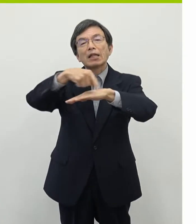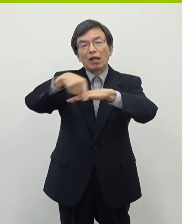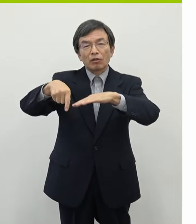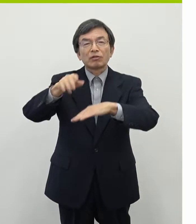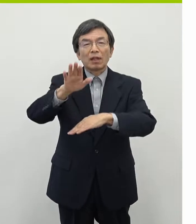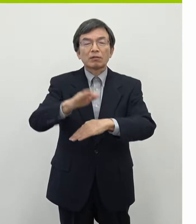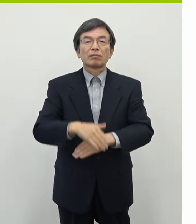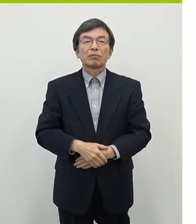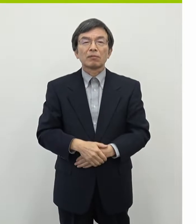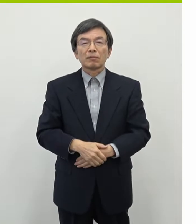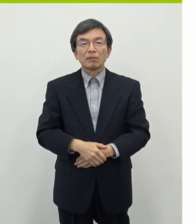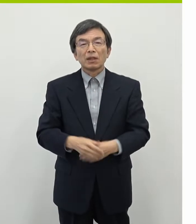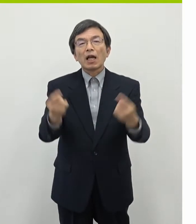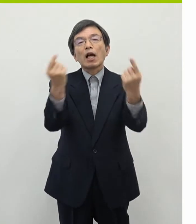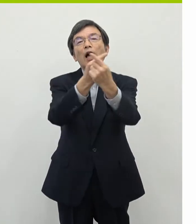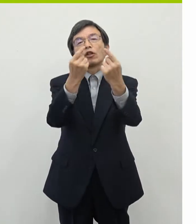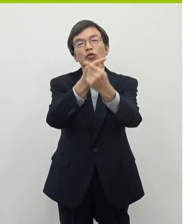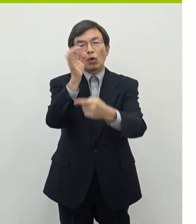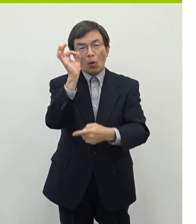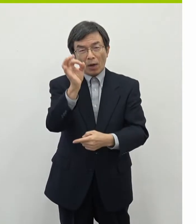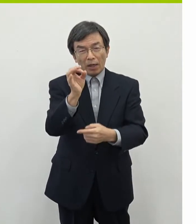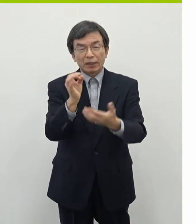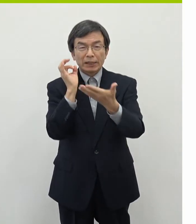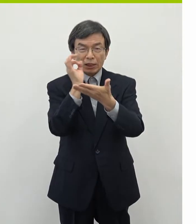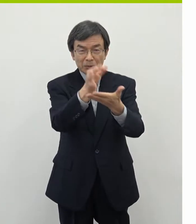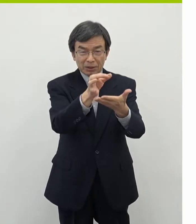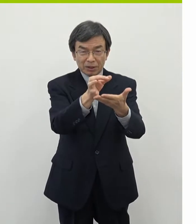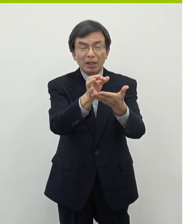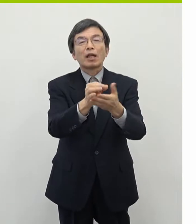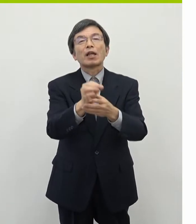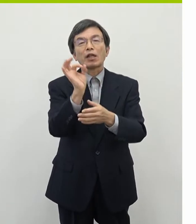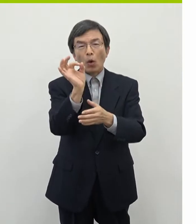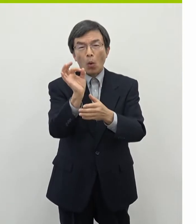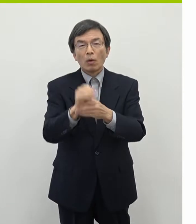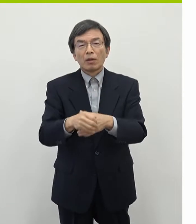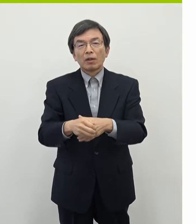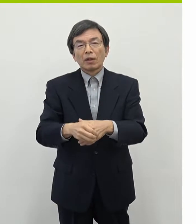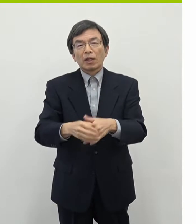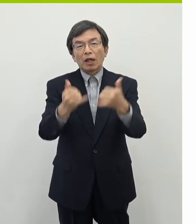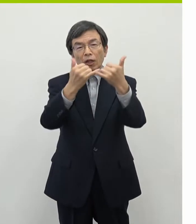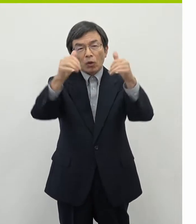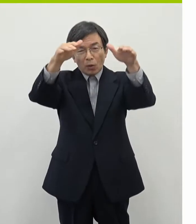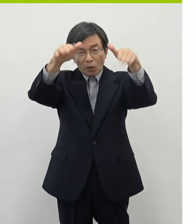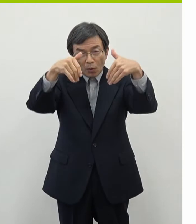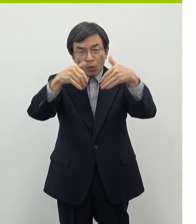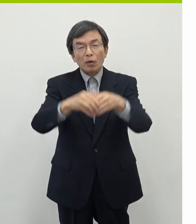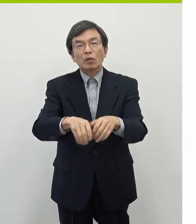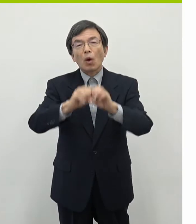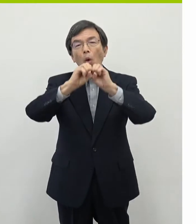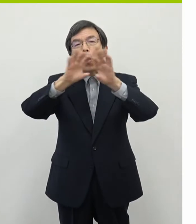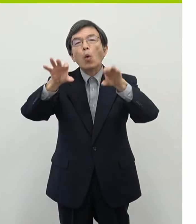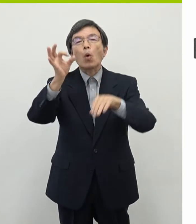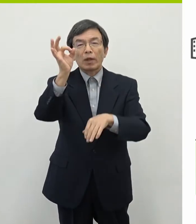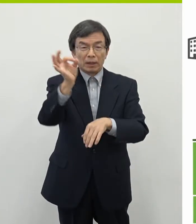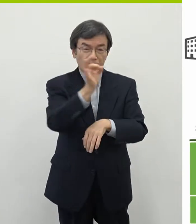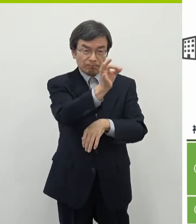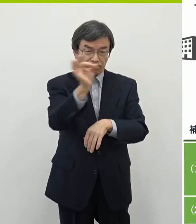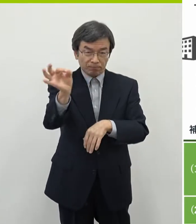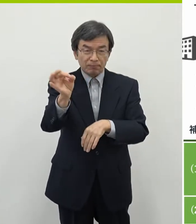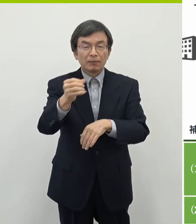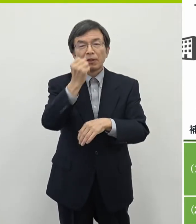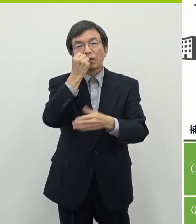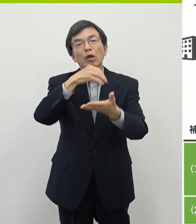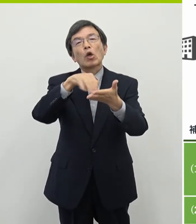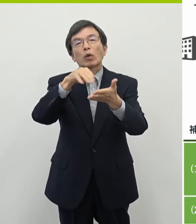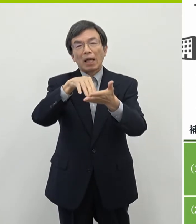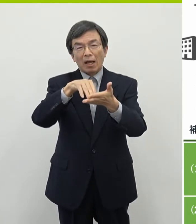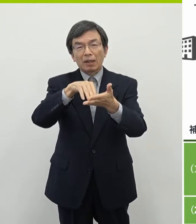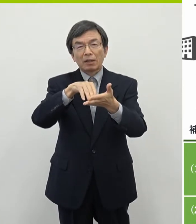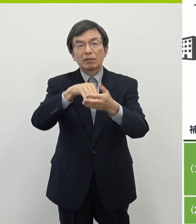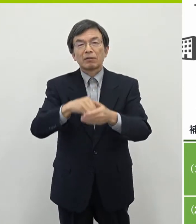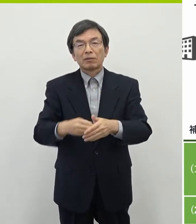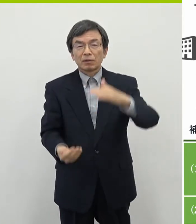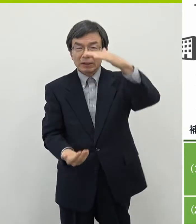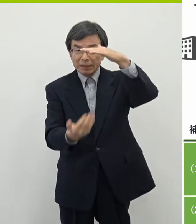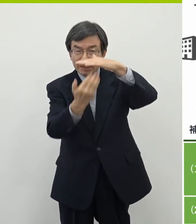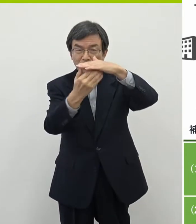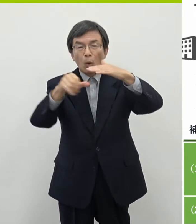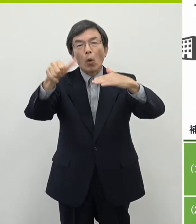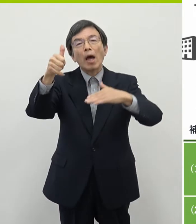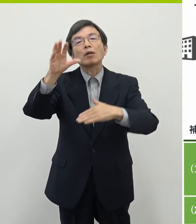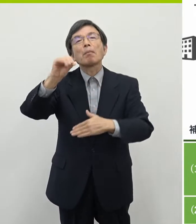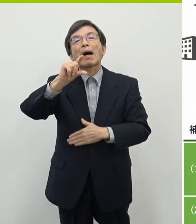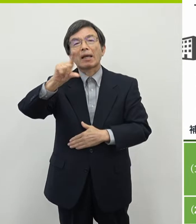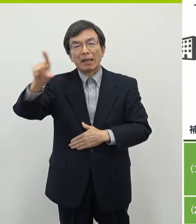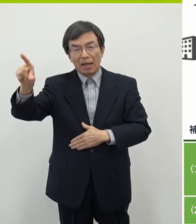改修費用であったりまた設備投資であったりそれから求人に対する広告費 などにも使っていただける予算といたしまして上限500万円ということで1/2上限